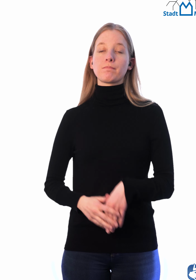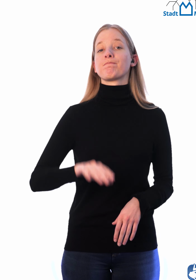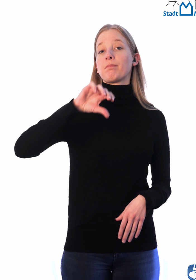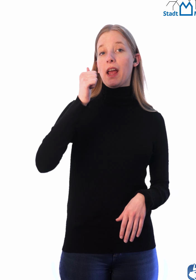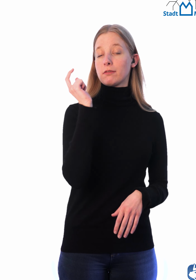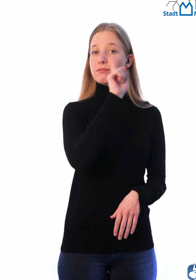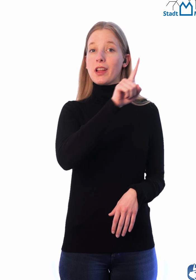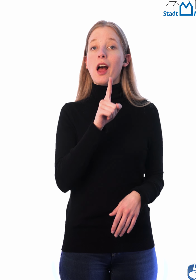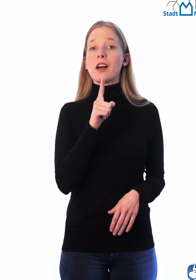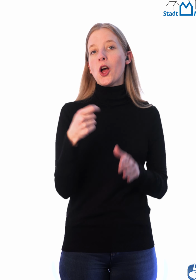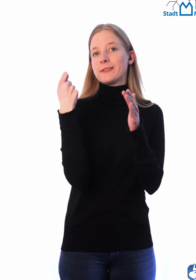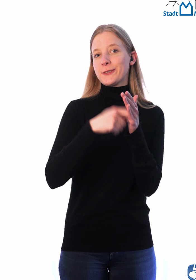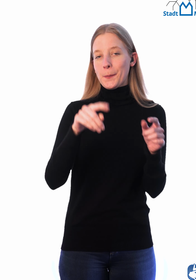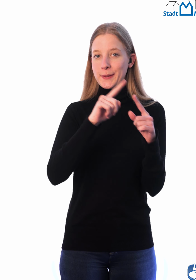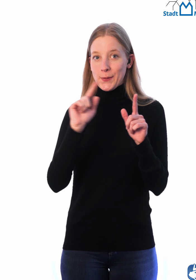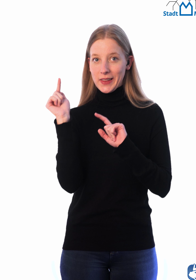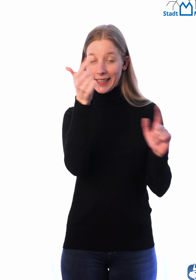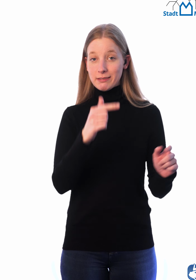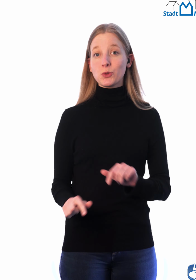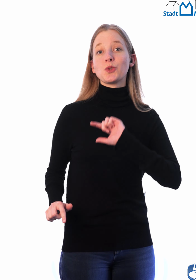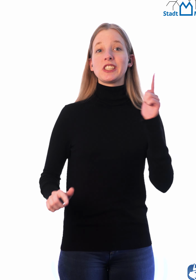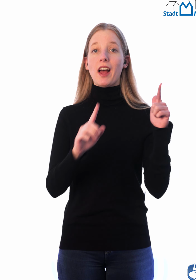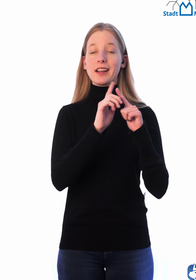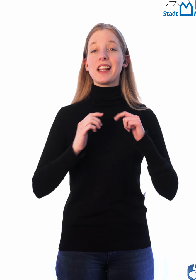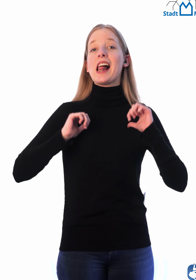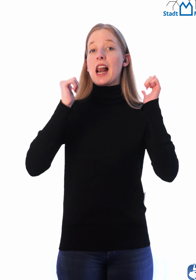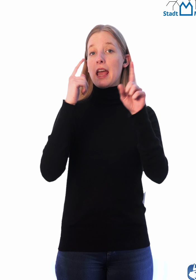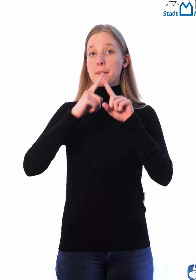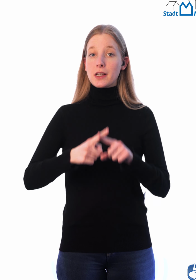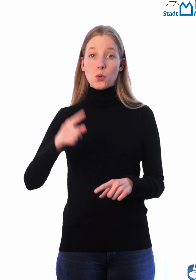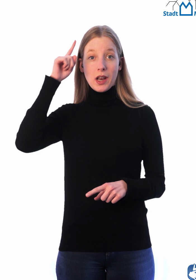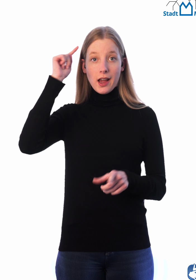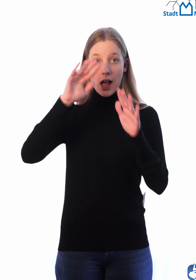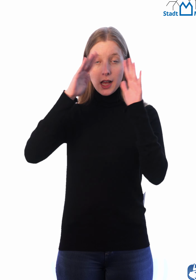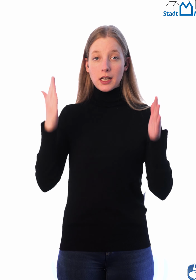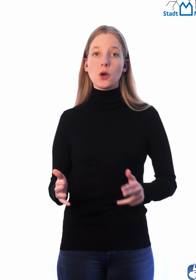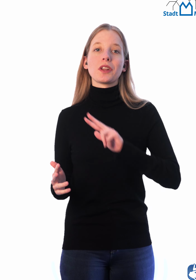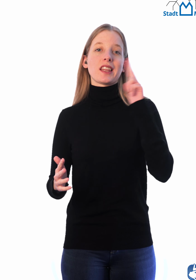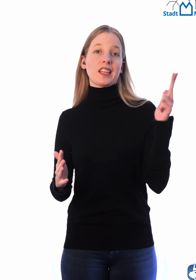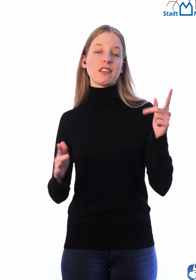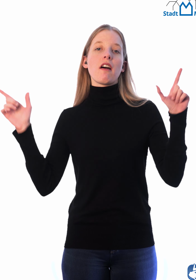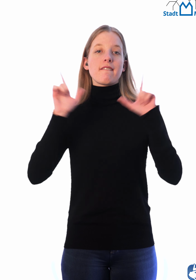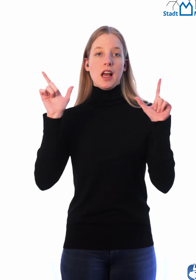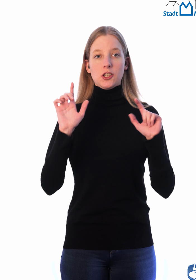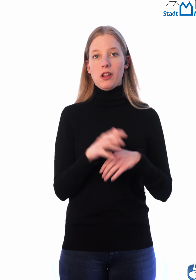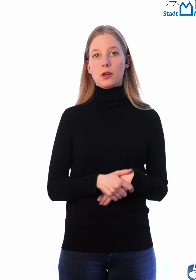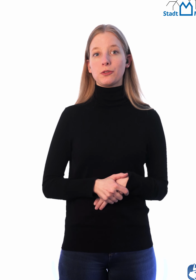Diese sind Shopping & Tourismus, Leben & Rathaus und „Veranstaltungen“.